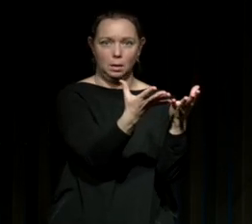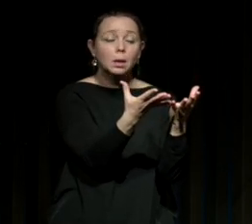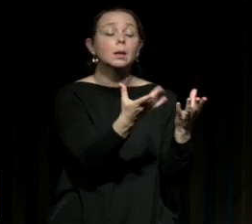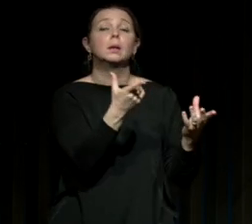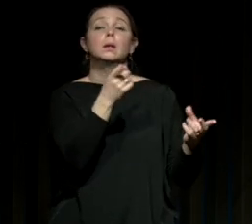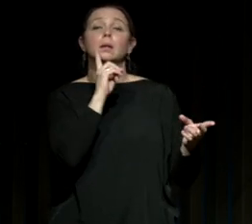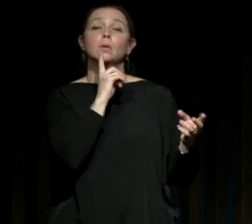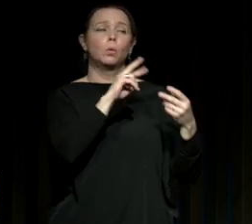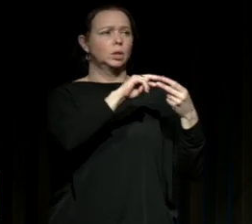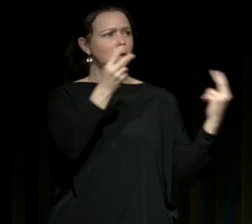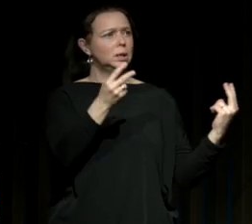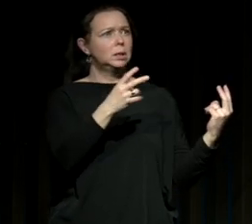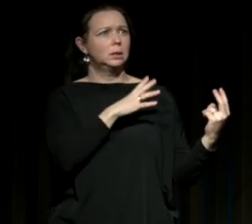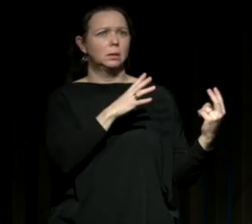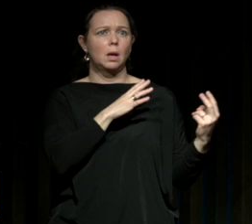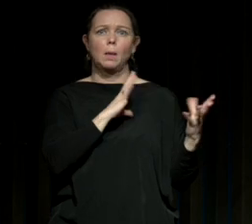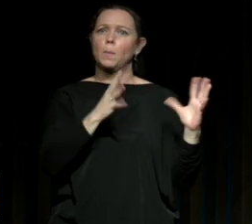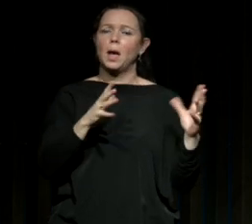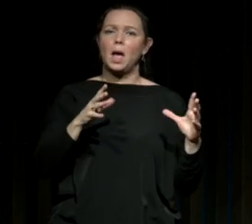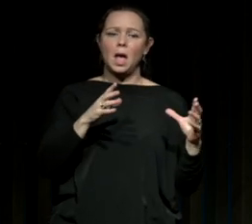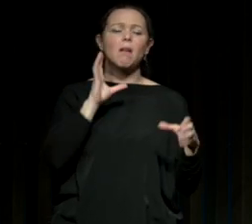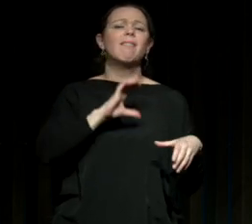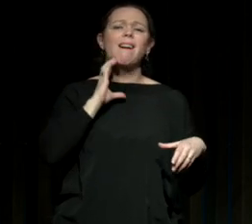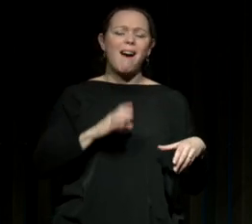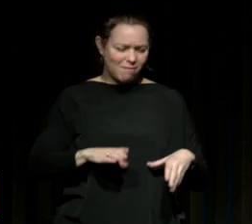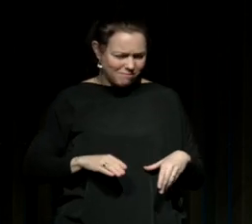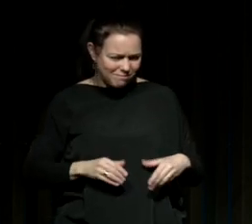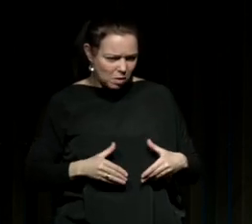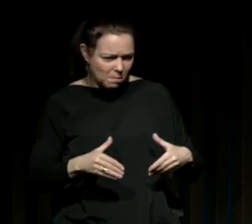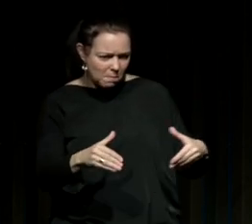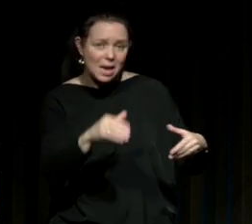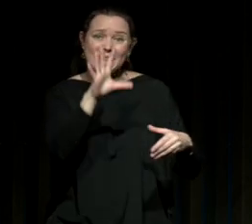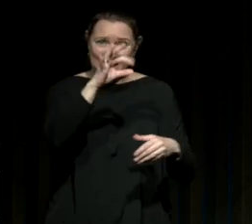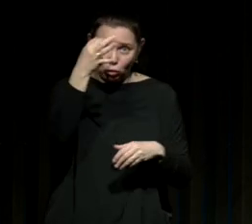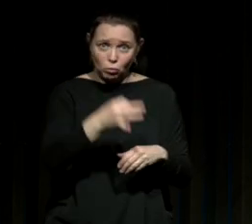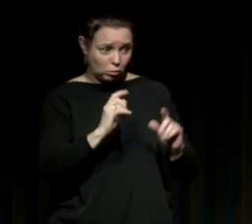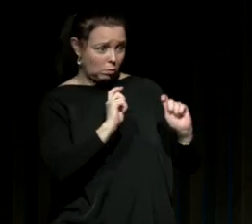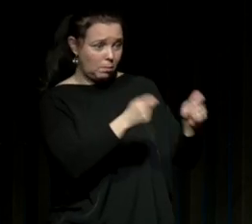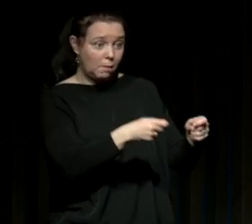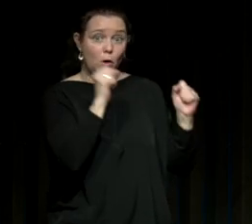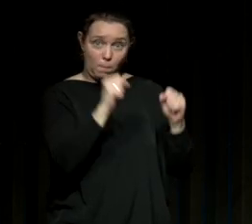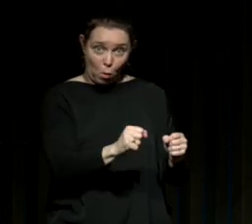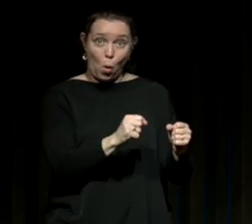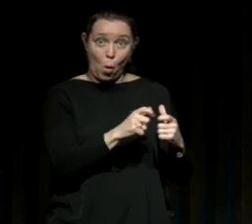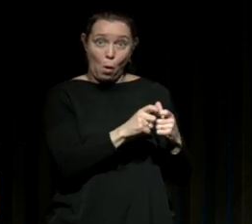quasiment 50 % de la masse grasse 50 % de la masse grasse à une irritabilité il existe aussi quelques